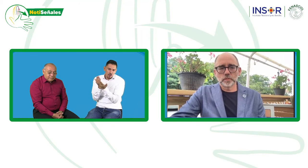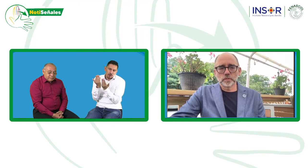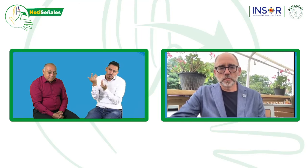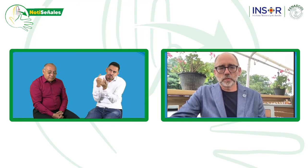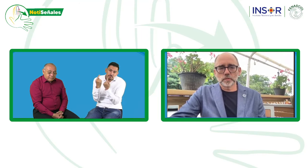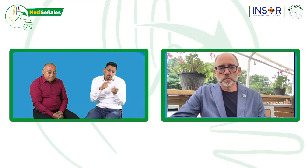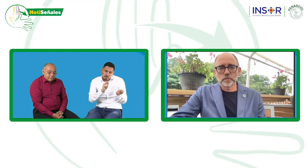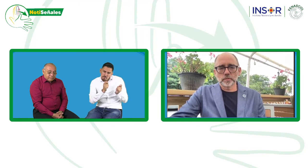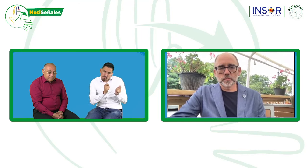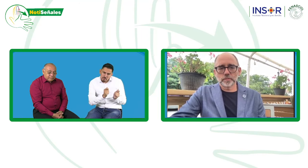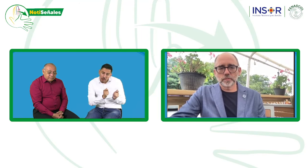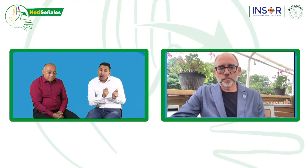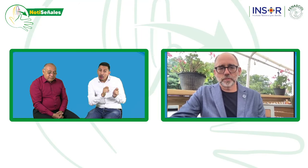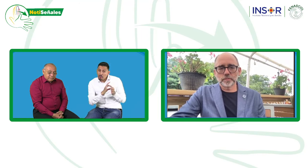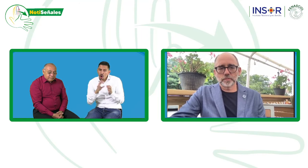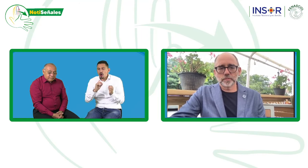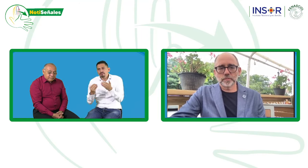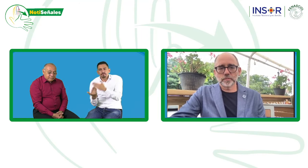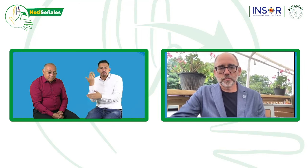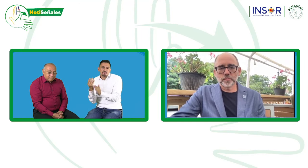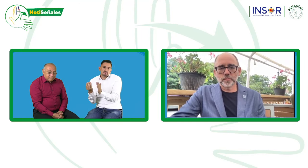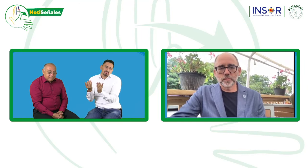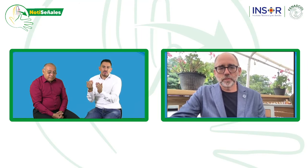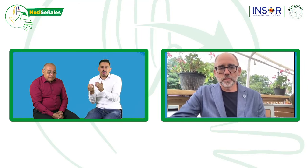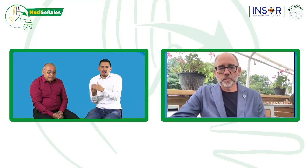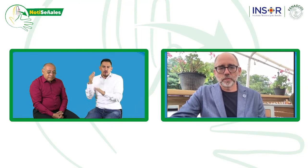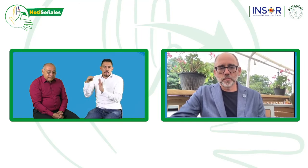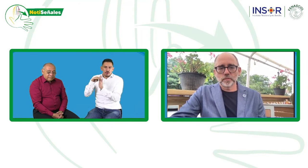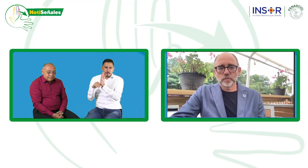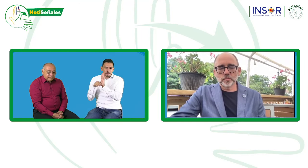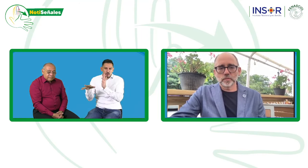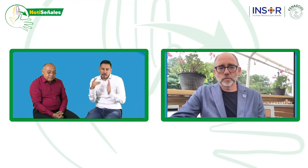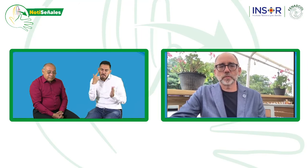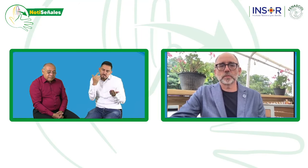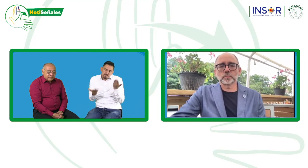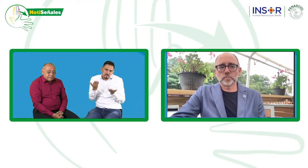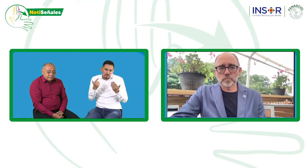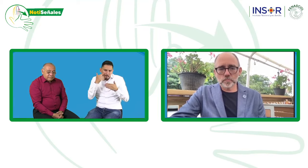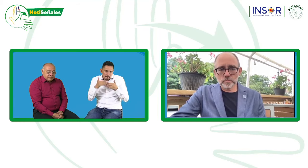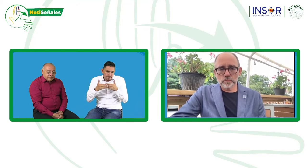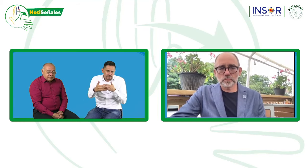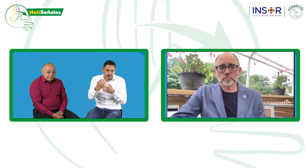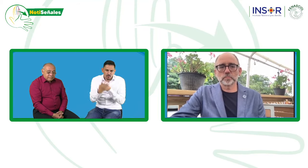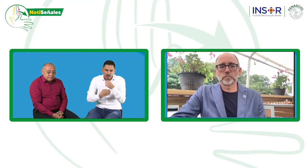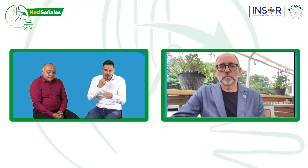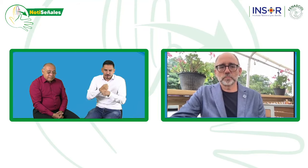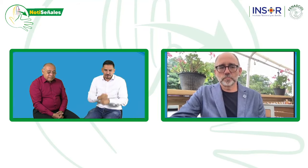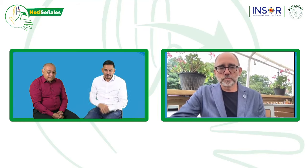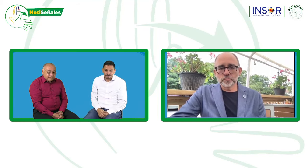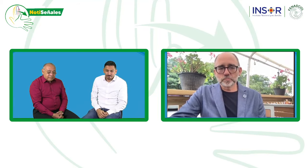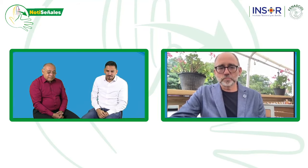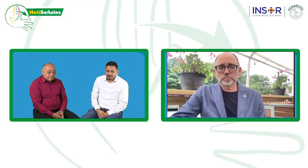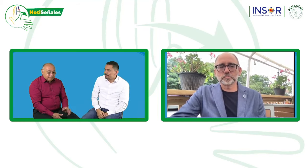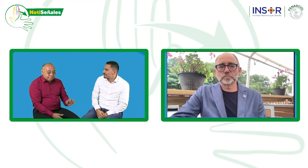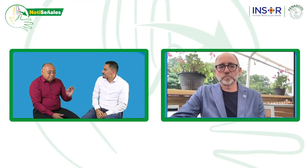decreto, sino que se quiere cambiar algunas cosas, dependiendo también de el ministerio de educación, si se